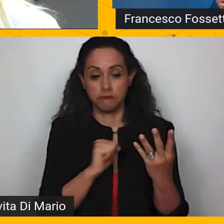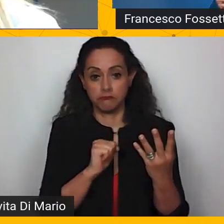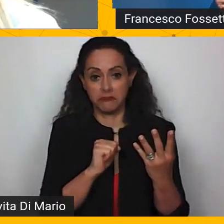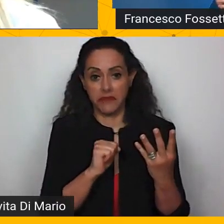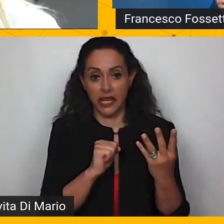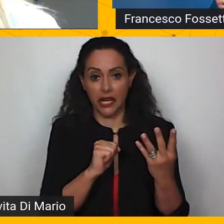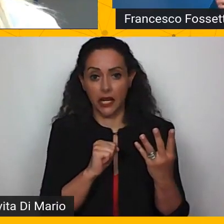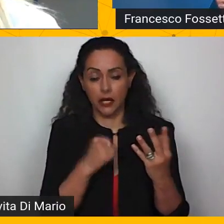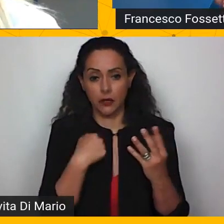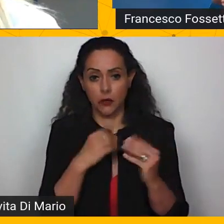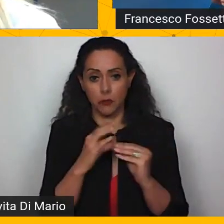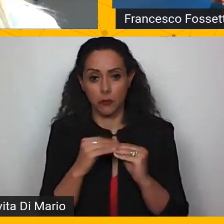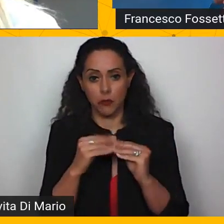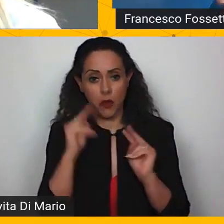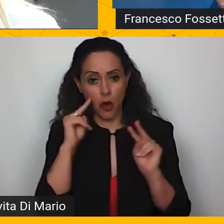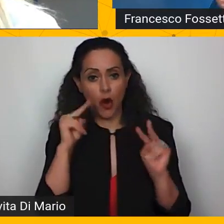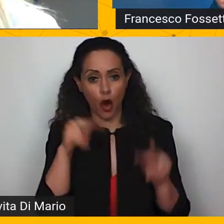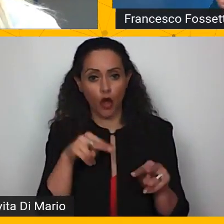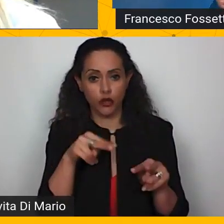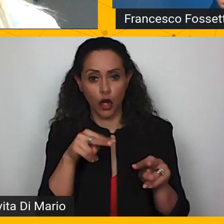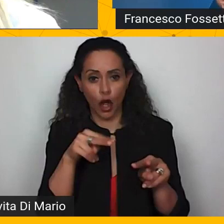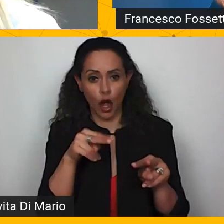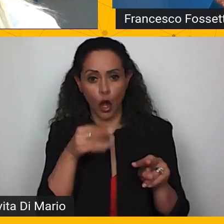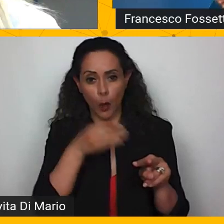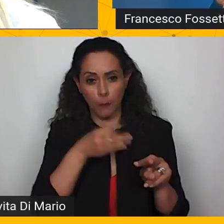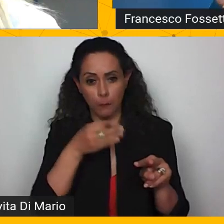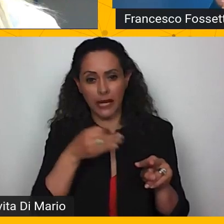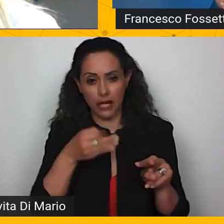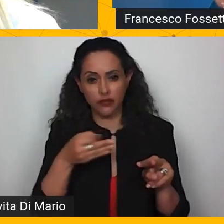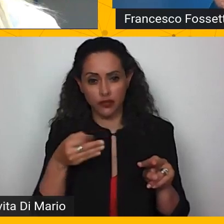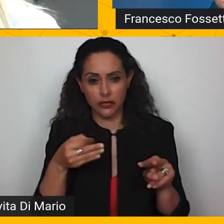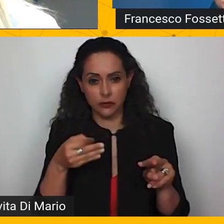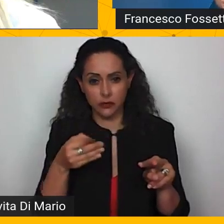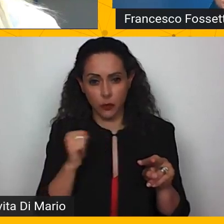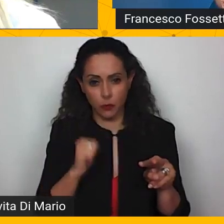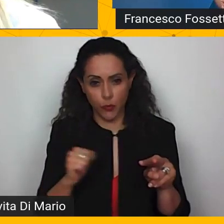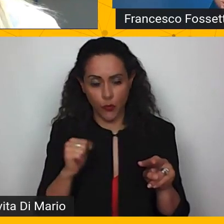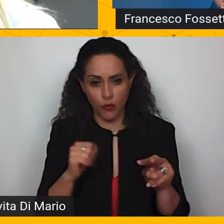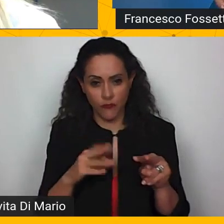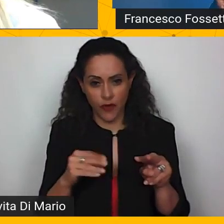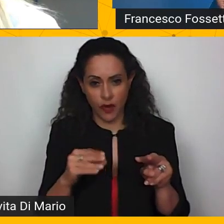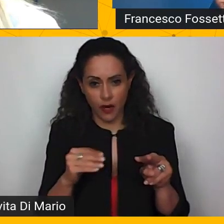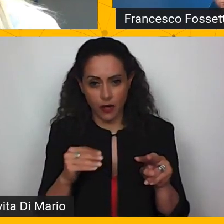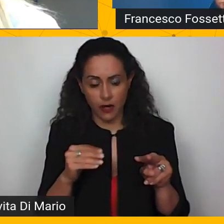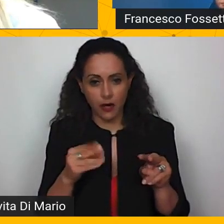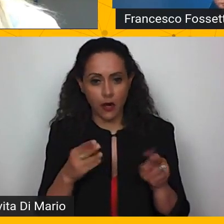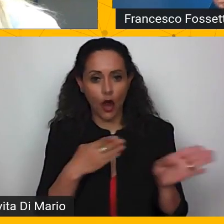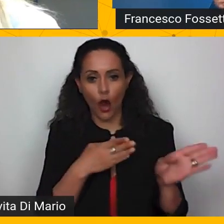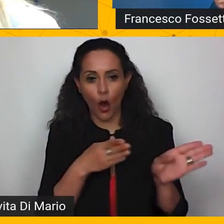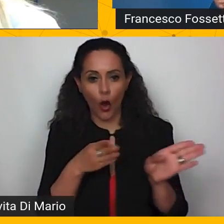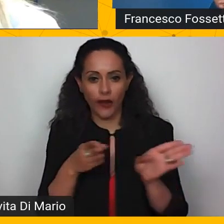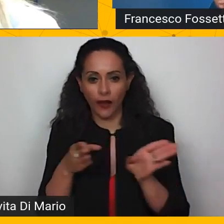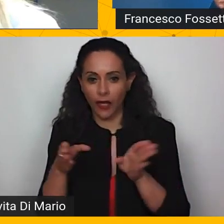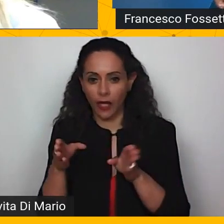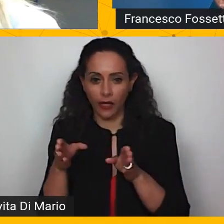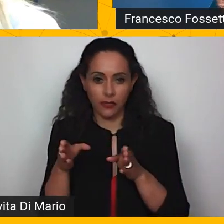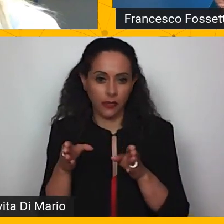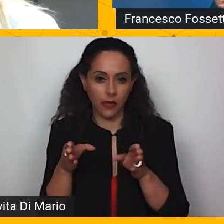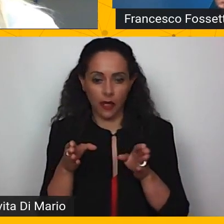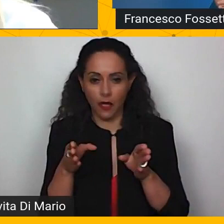credo che si possa operare a forma di controllo anche molto precisi e puntuale e hm insomma